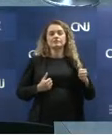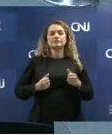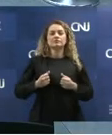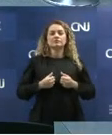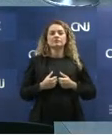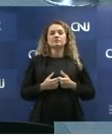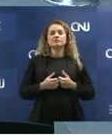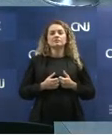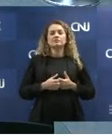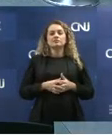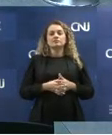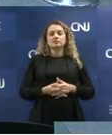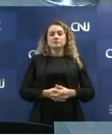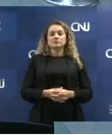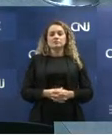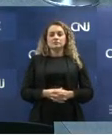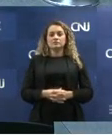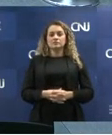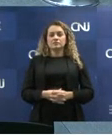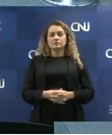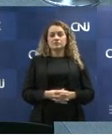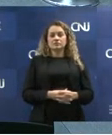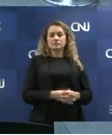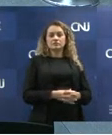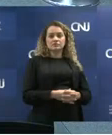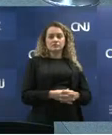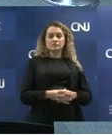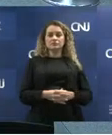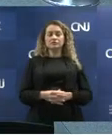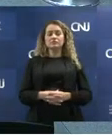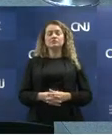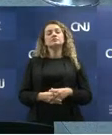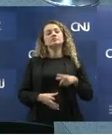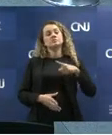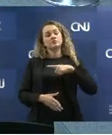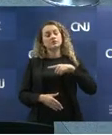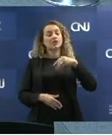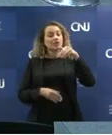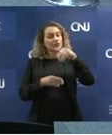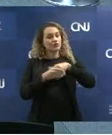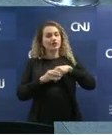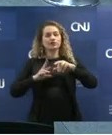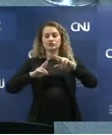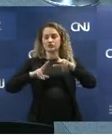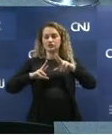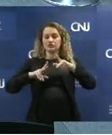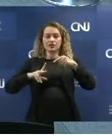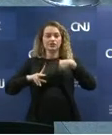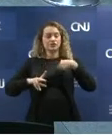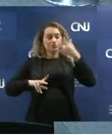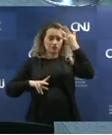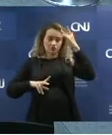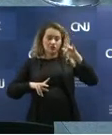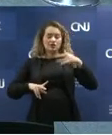houve um voto convergente que não sei se devo apresentar agora mas eu queria lê lo, parte dele